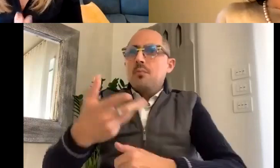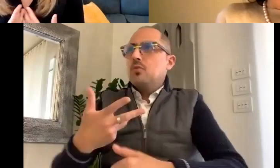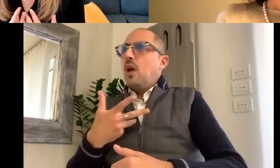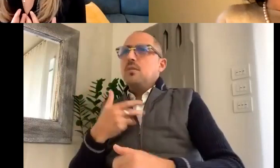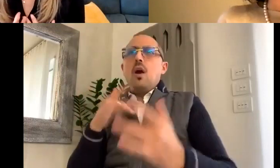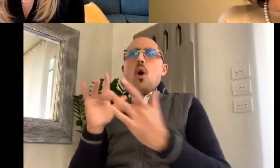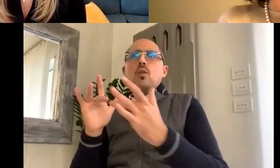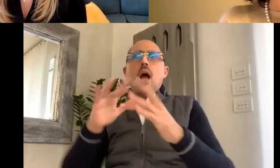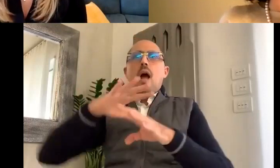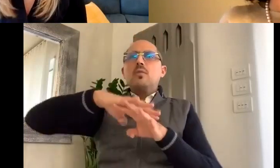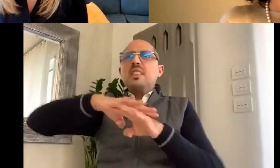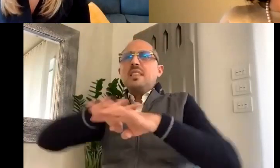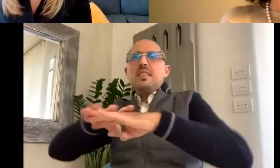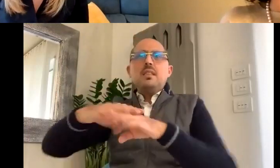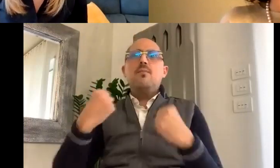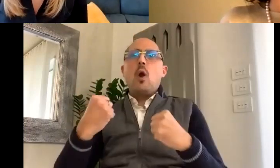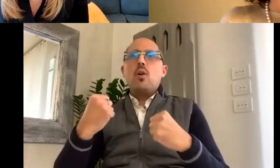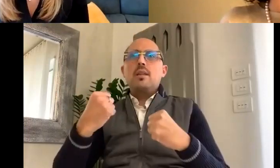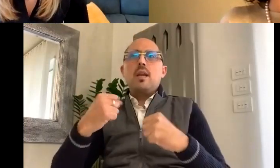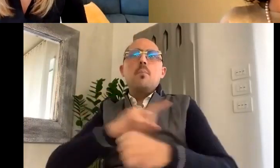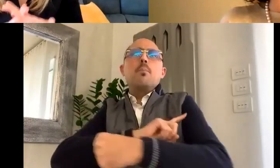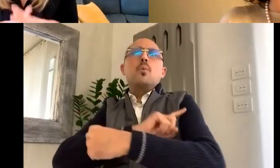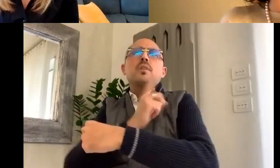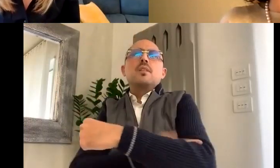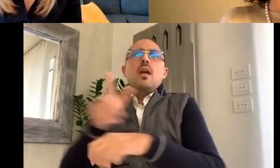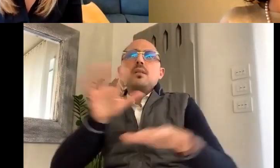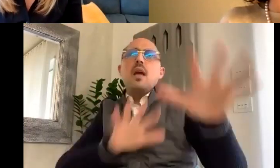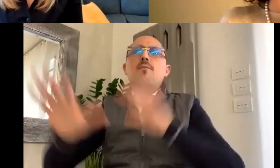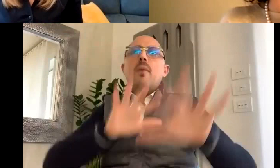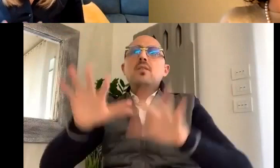Io grazie a me, a mia figlia che è una ragazza udente o alla mia interprete